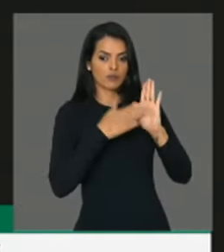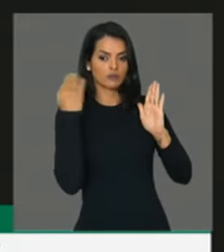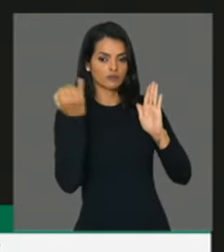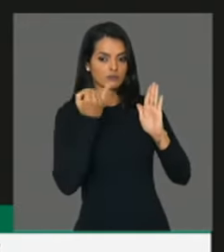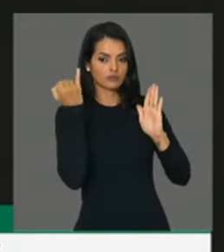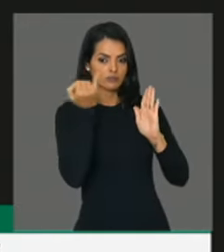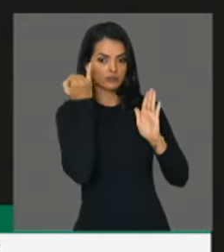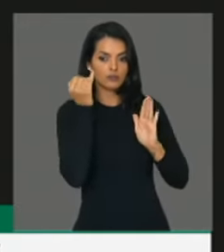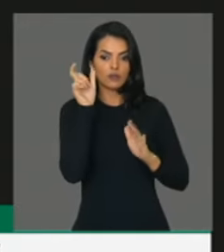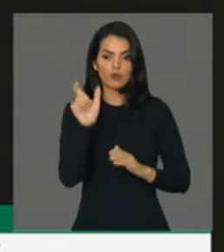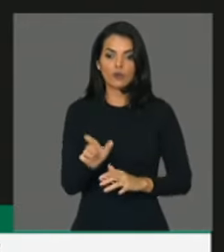AUTOR DO PROJETO. FELICITAR O NOSSO RELATOR, DEPUTADO HIRAN